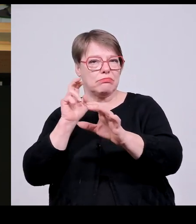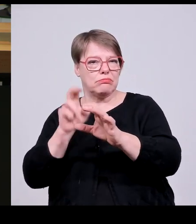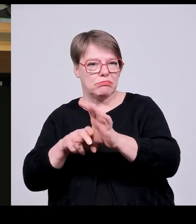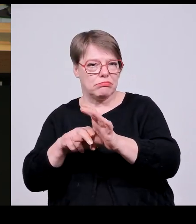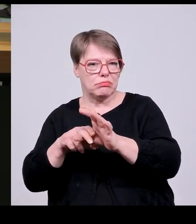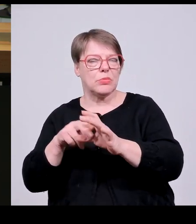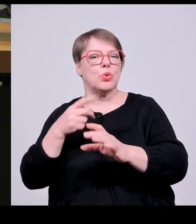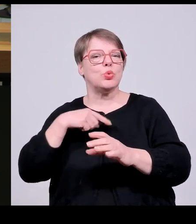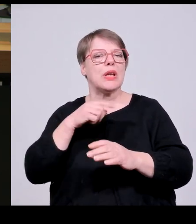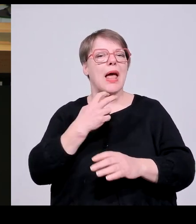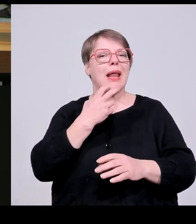Vielen Dank.(Beifall) (Rednerwechsel)